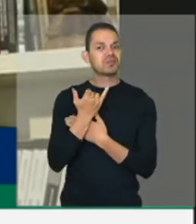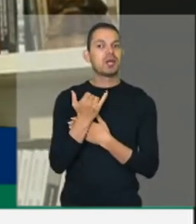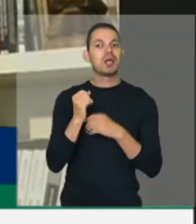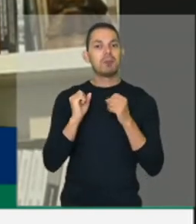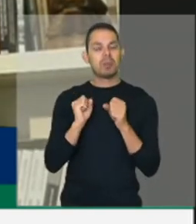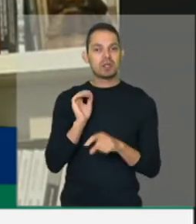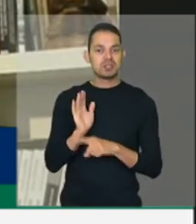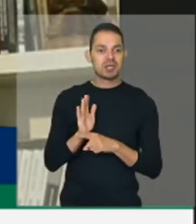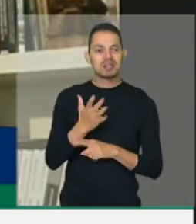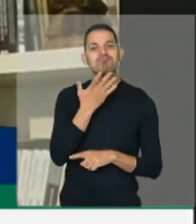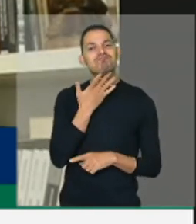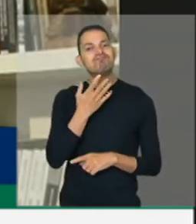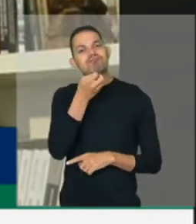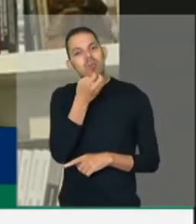MAS VAI VER NOS PRÓXIMOS DIAS